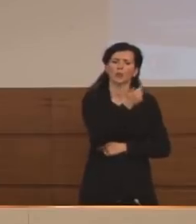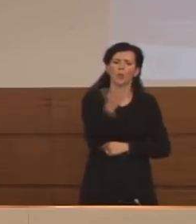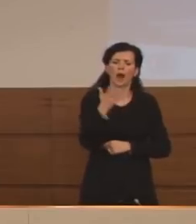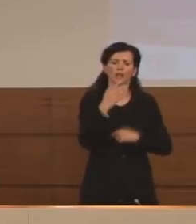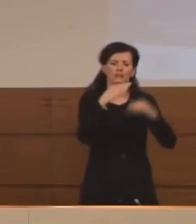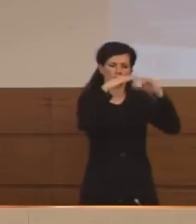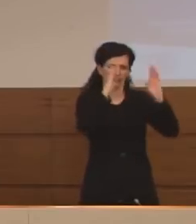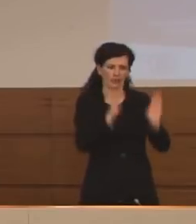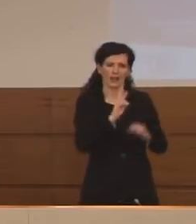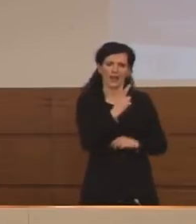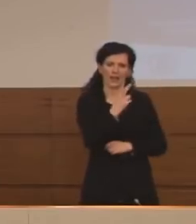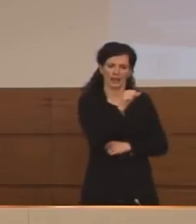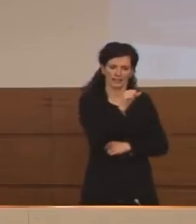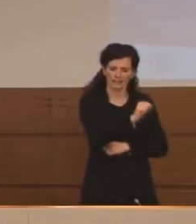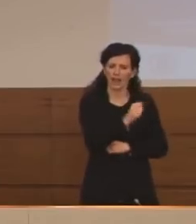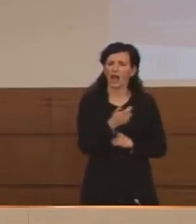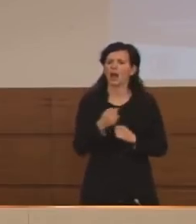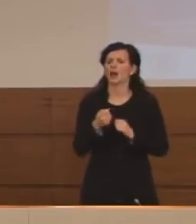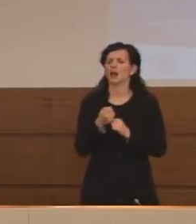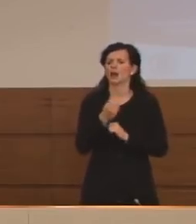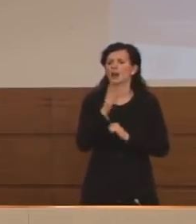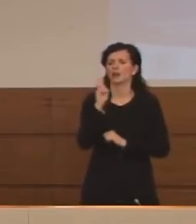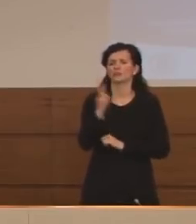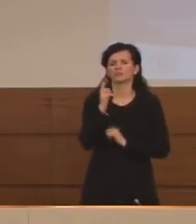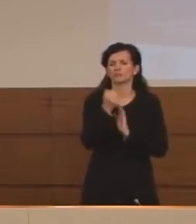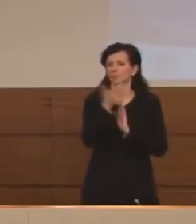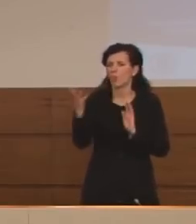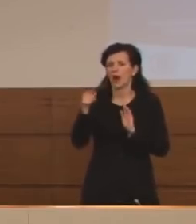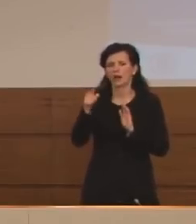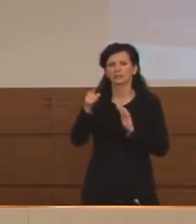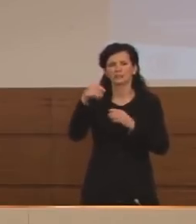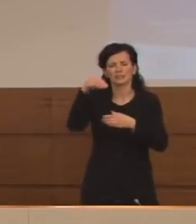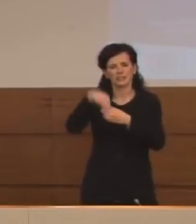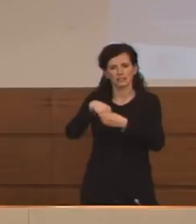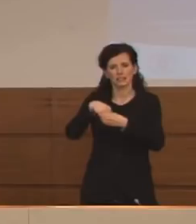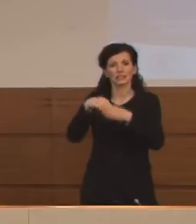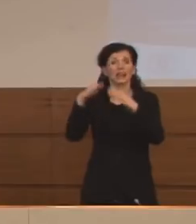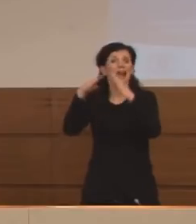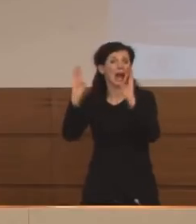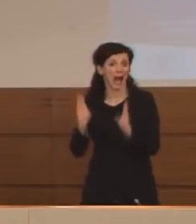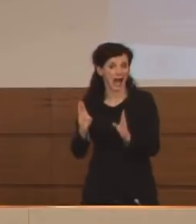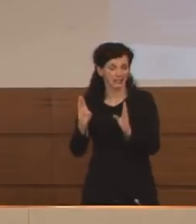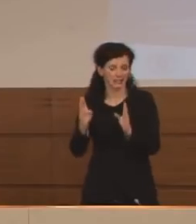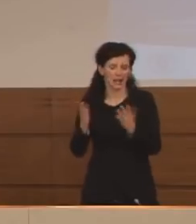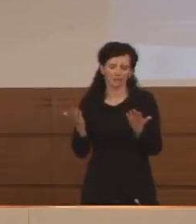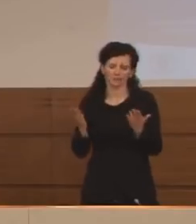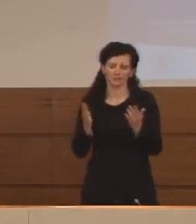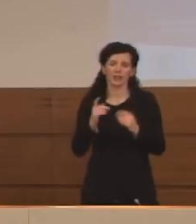e nemmeno per quanto riguarda i deceduti a casa. E lasciamo perdere gli stranieri.